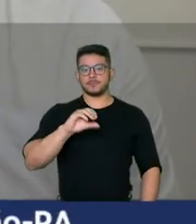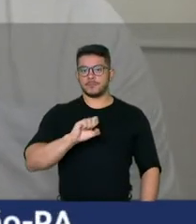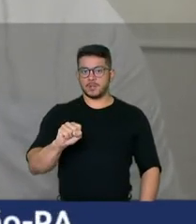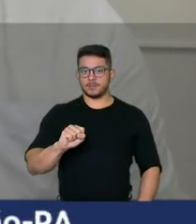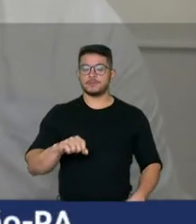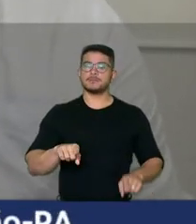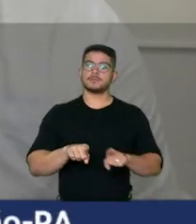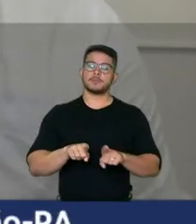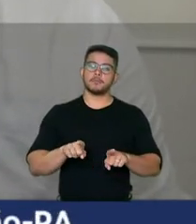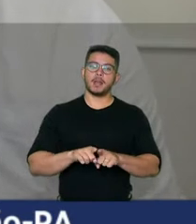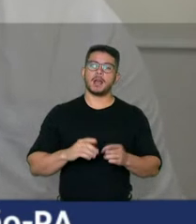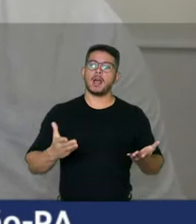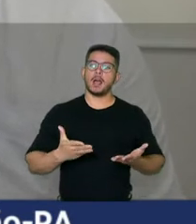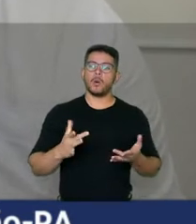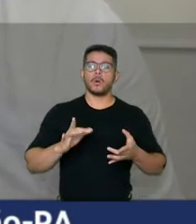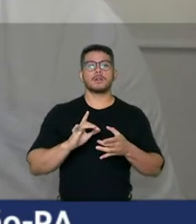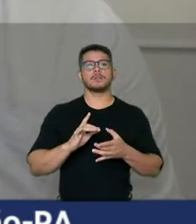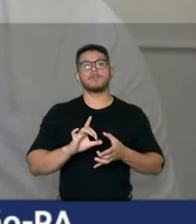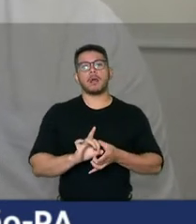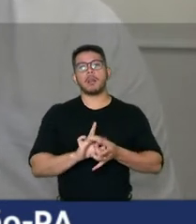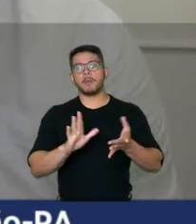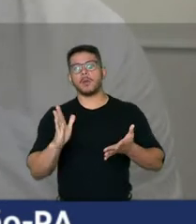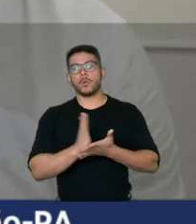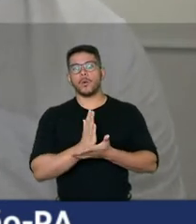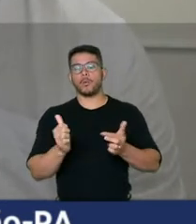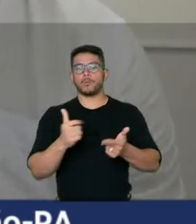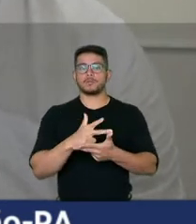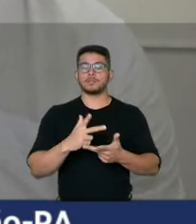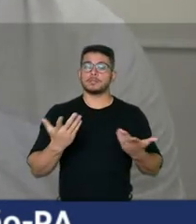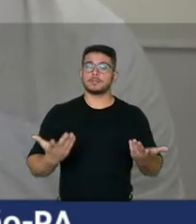FAZENDO INCLUSIVE NAS ÚLTIMAS HORAS ALGUMAS CONCESSÕES QUE GARANTIU AÍ O APOIO DO GOVERNO E GARANTIU TAMBÉM O